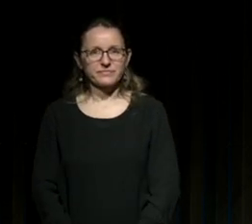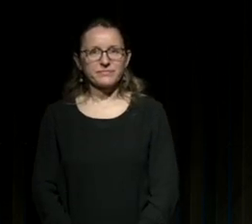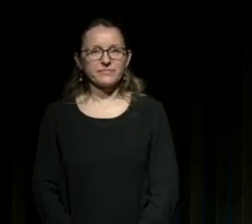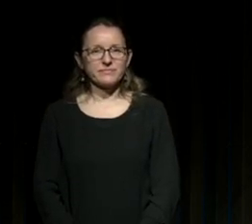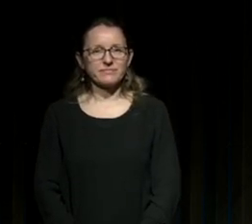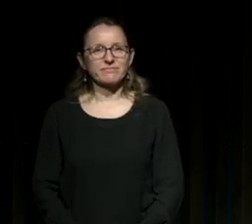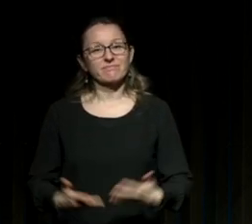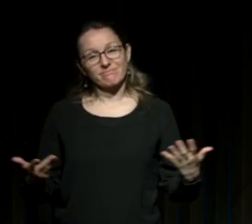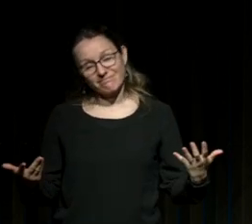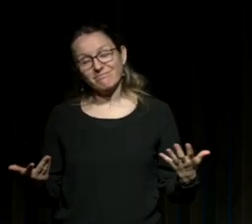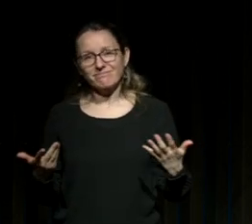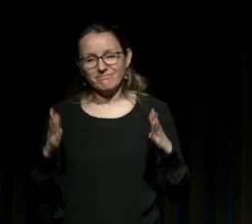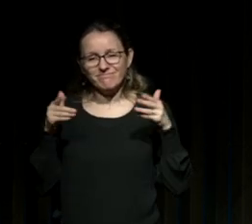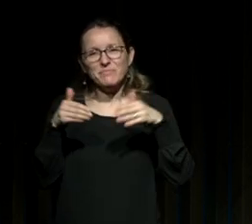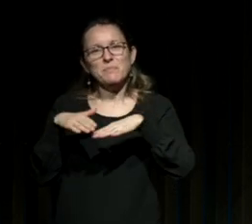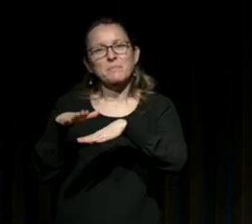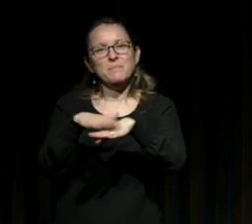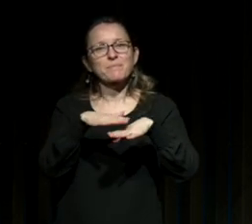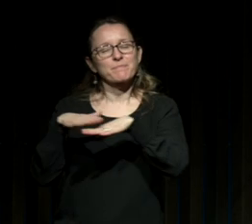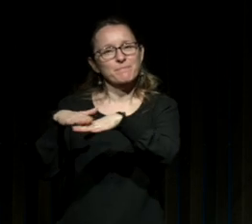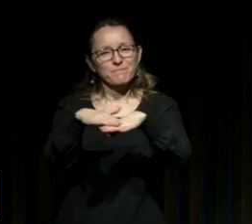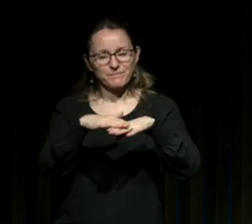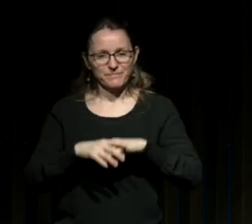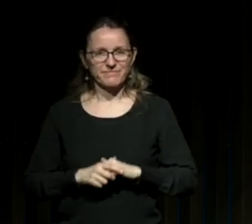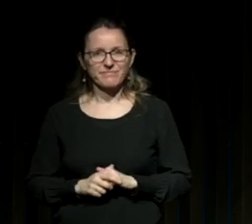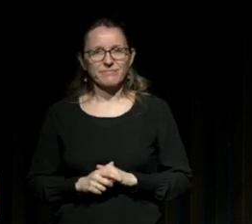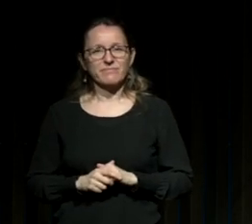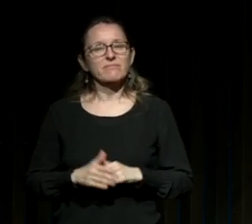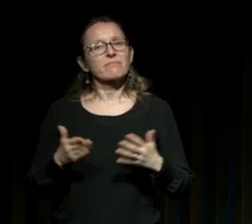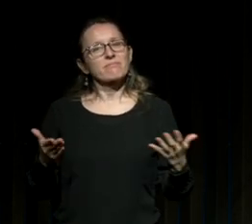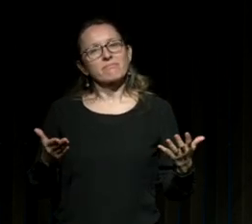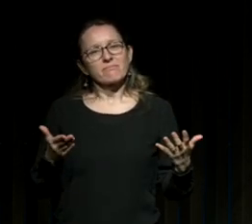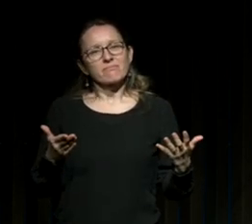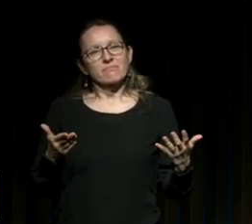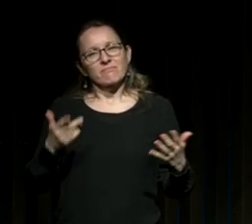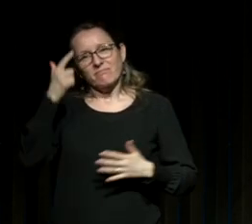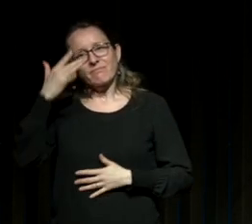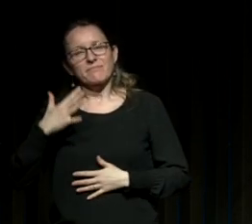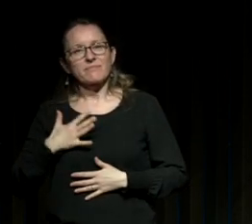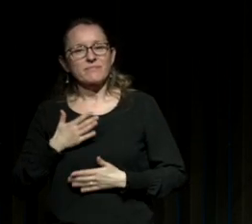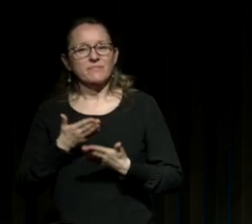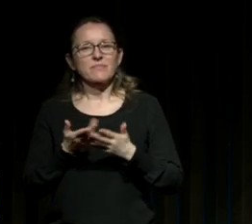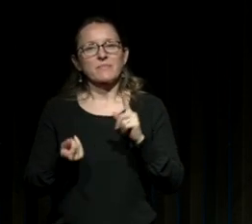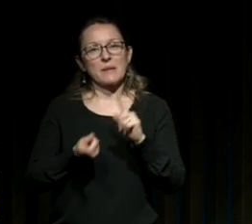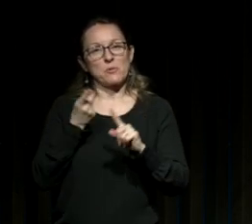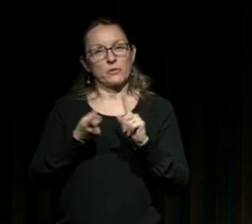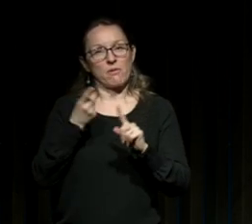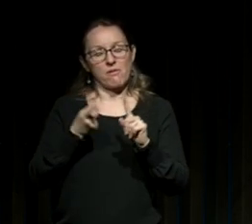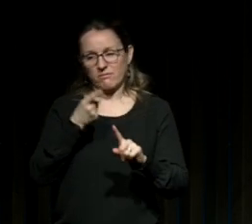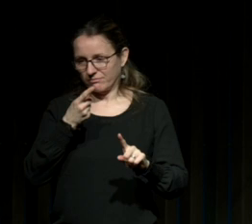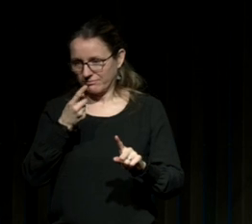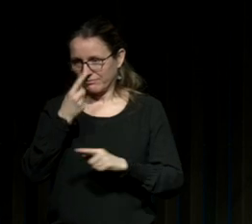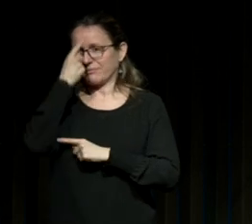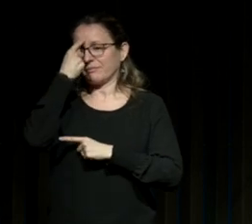prévention je crois qu'il est important de penser à la prévention quand on pense à l'obésité alors